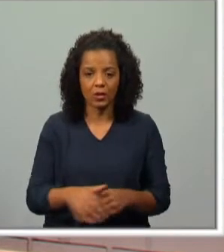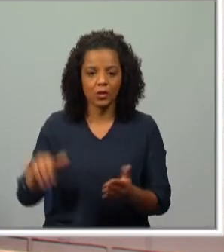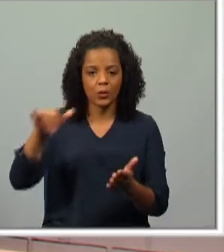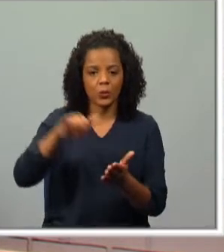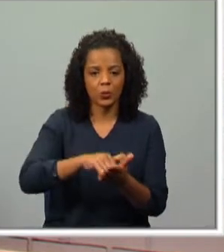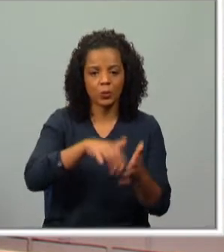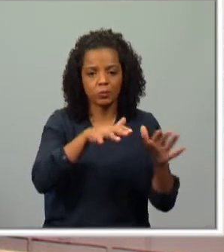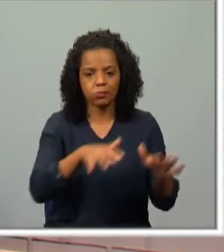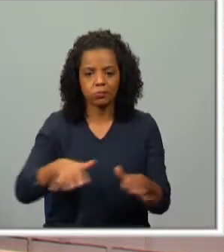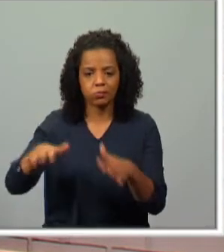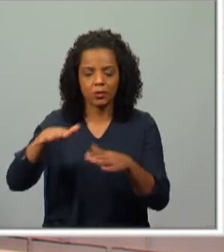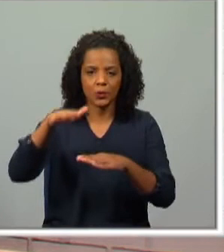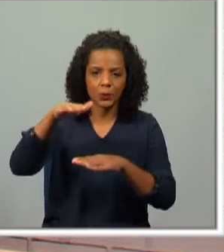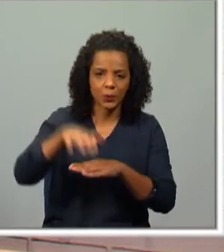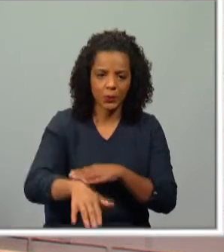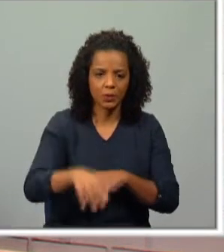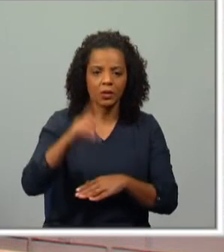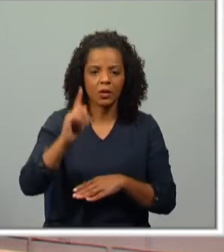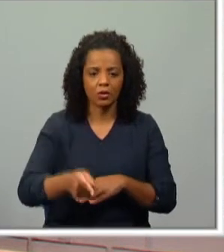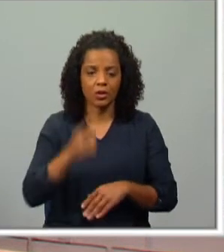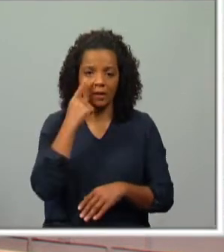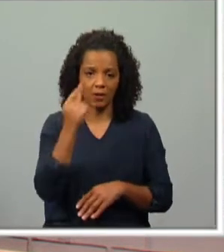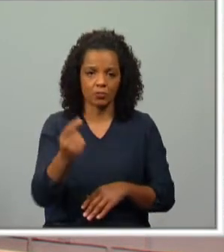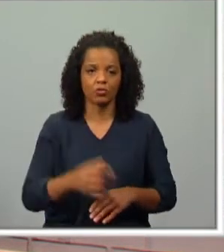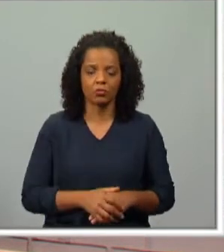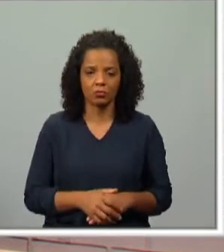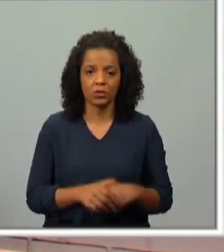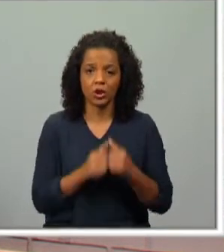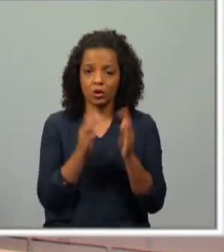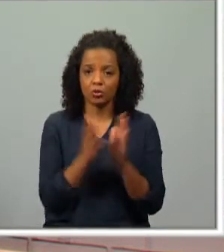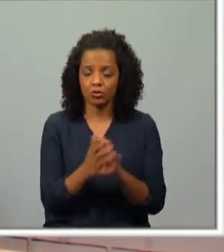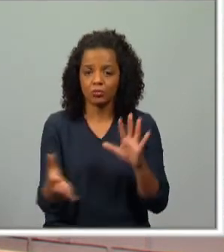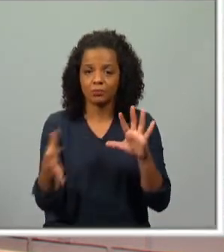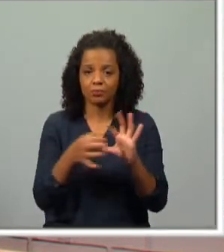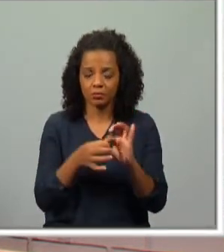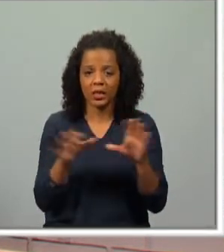descolar pela área de ser são verdes todos pertencentes ao canto lexical tudo 起飛的區域是綠色的all 屬於詞彙角 all